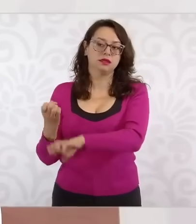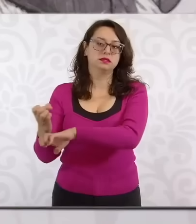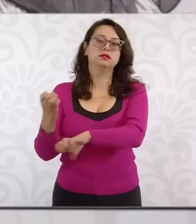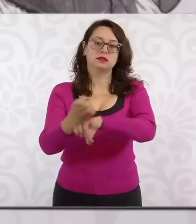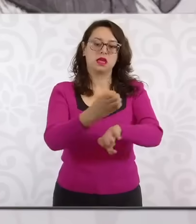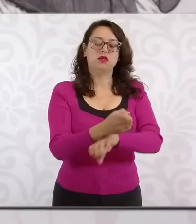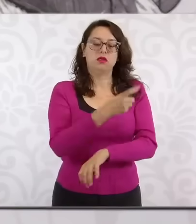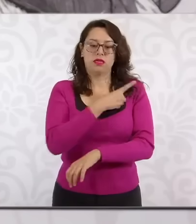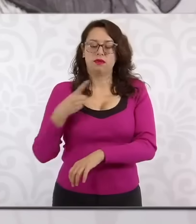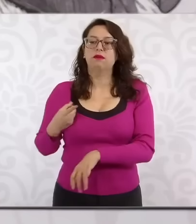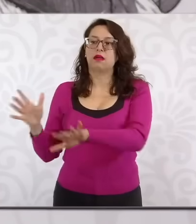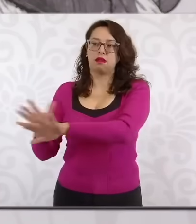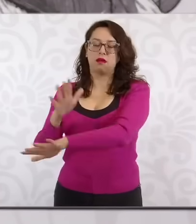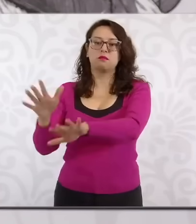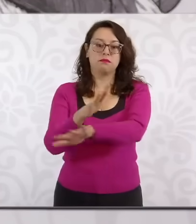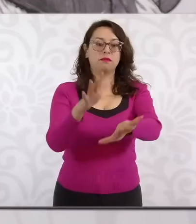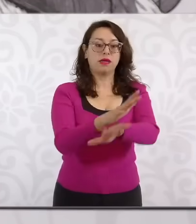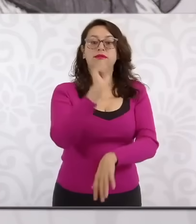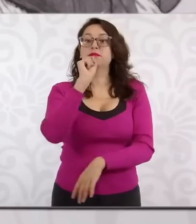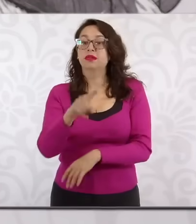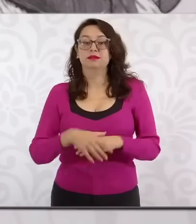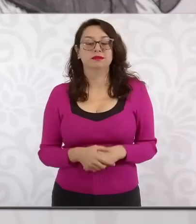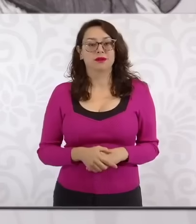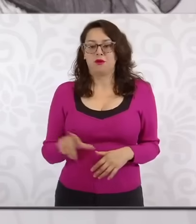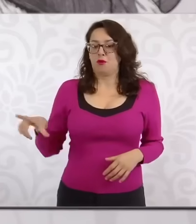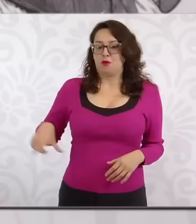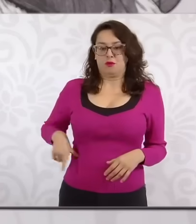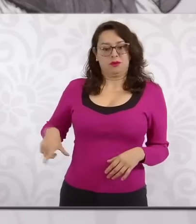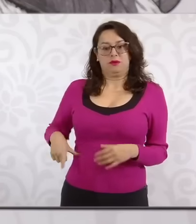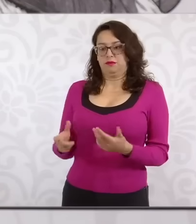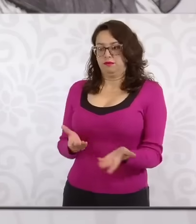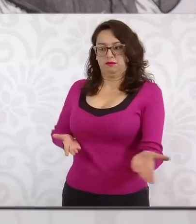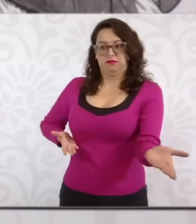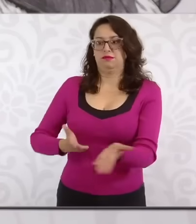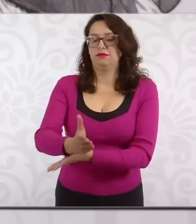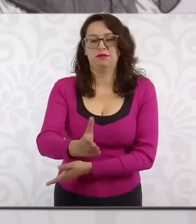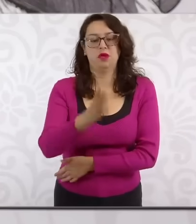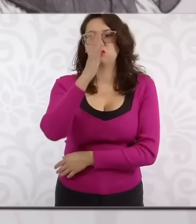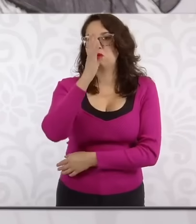estatales. Nosotros no tenemos contemplado en el corto plazo enviar alguna iniciativa para